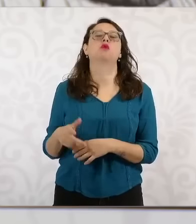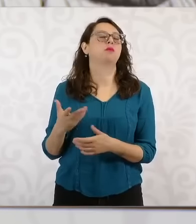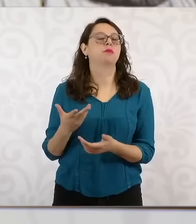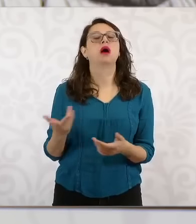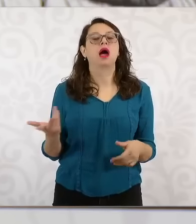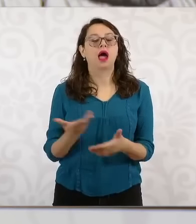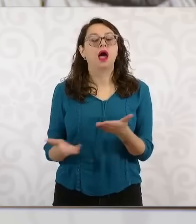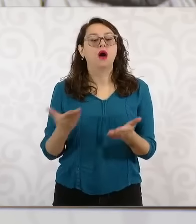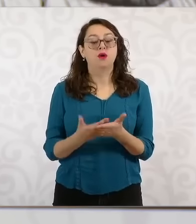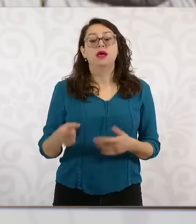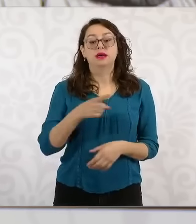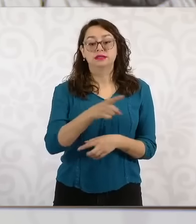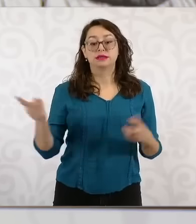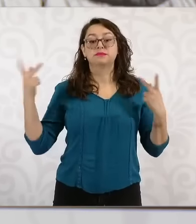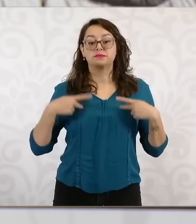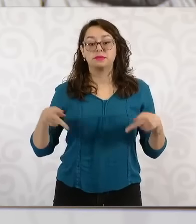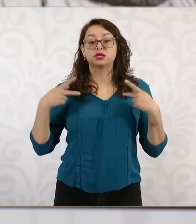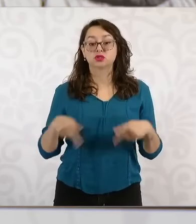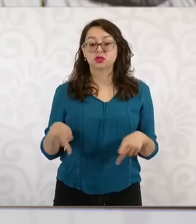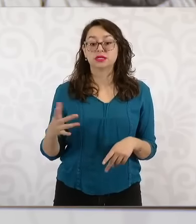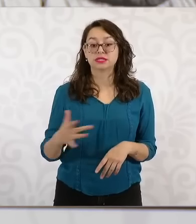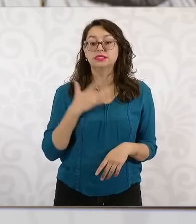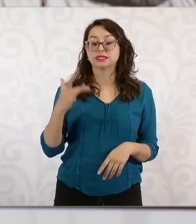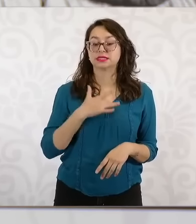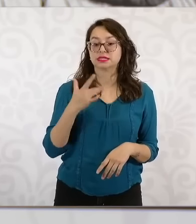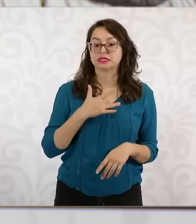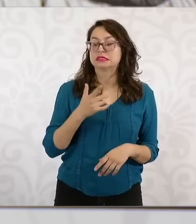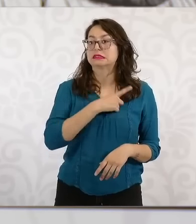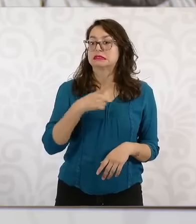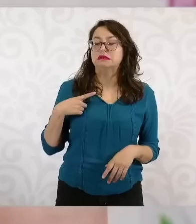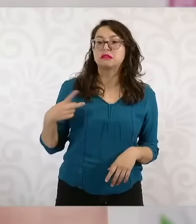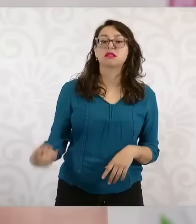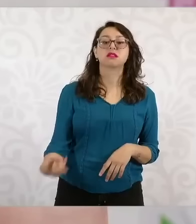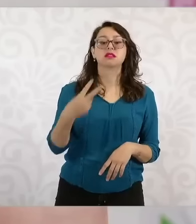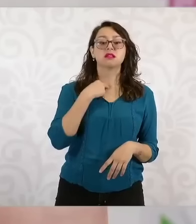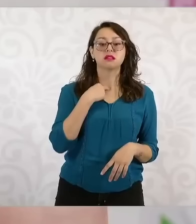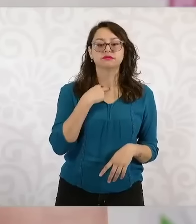los deudores de la Financiera Nacional para el Desarrollo Agropecuario, porque van a disminuir